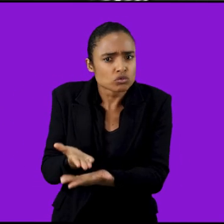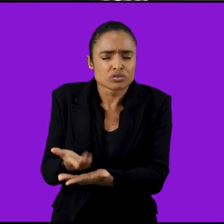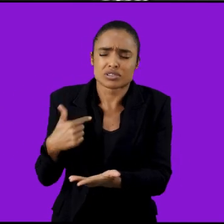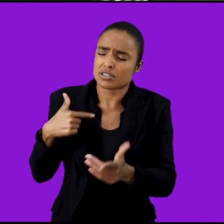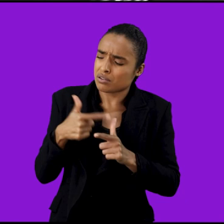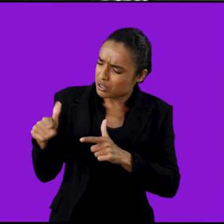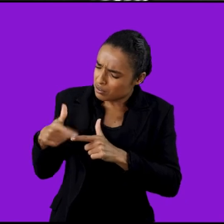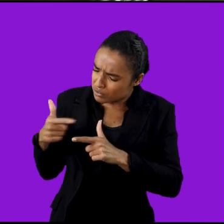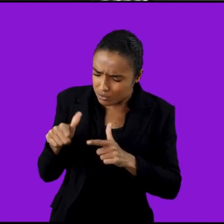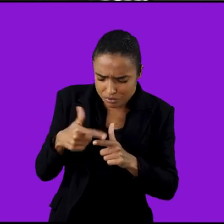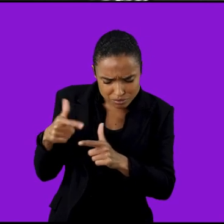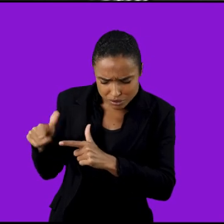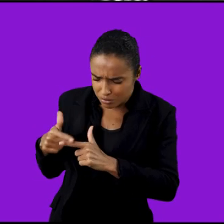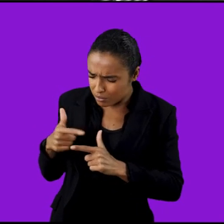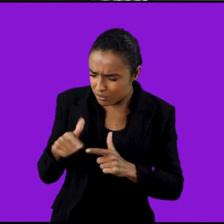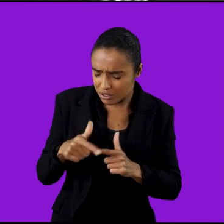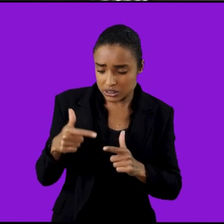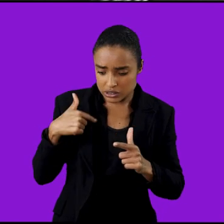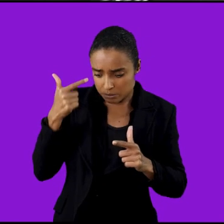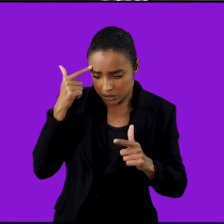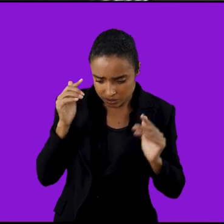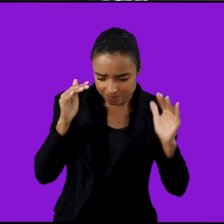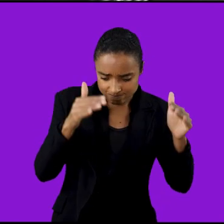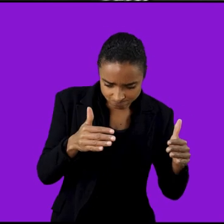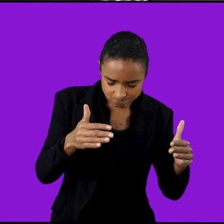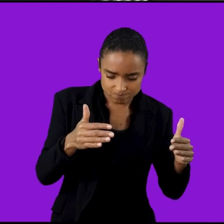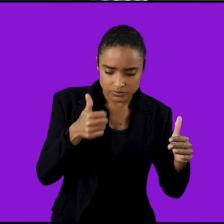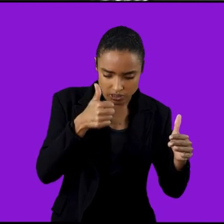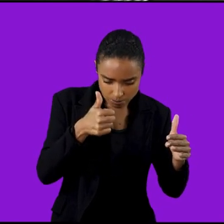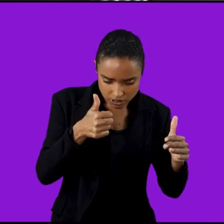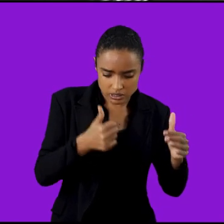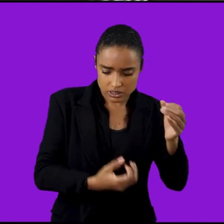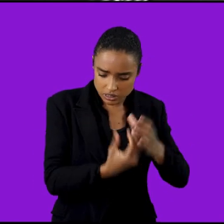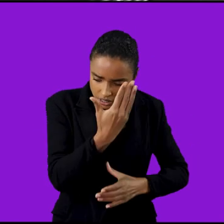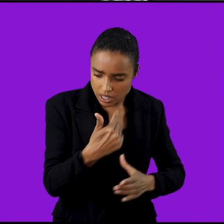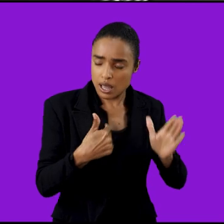por muitos programas de incubação, aceleração de várias coisas. Tô aqui, criei minha lo…,